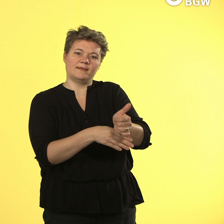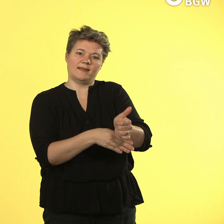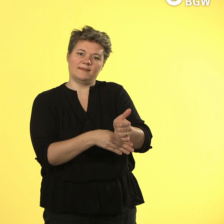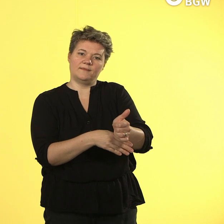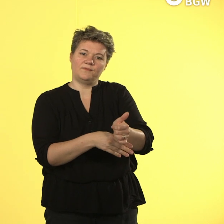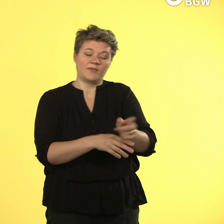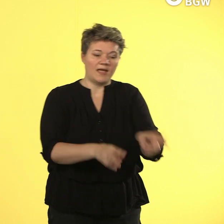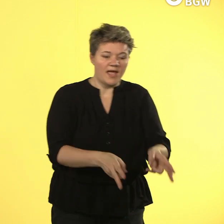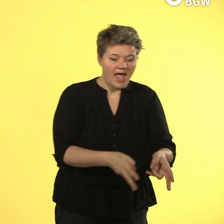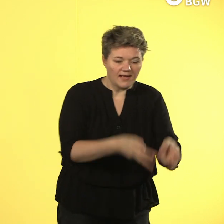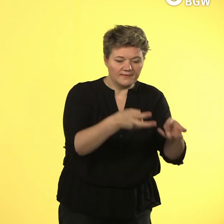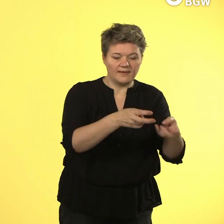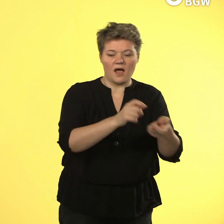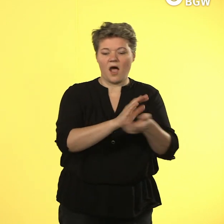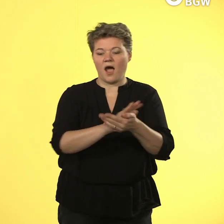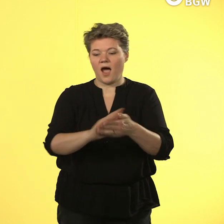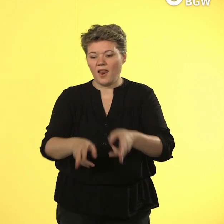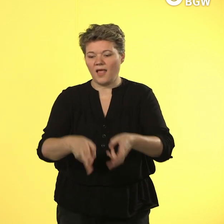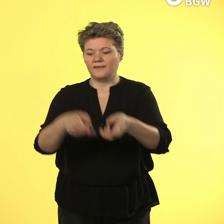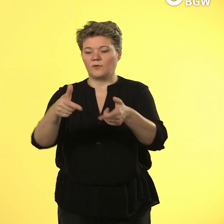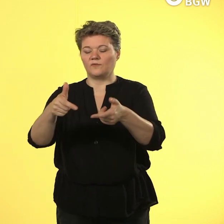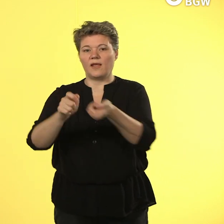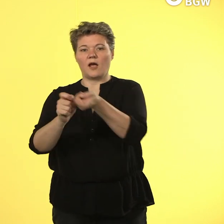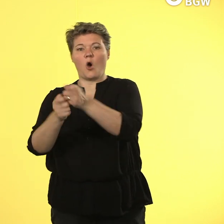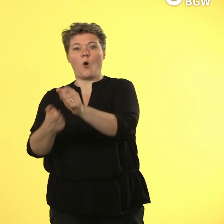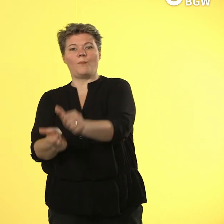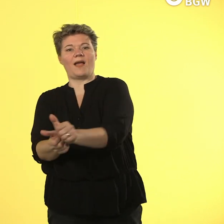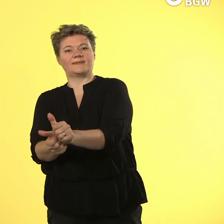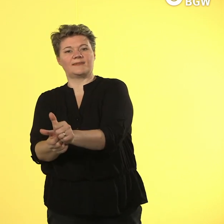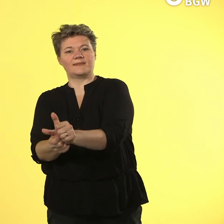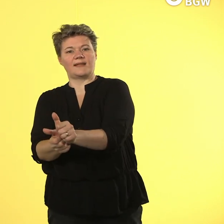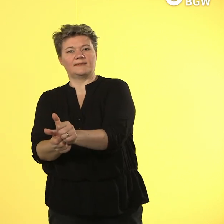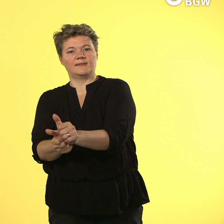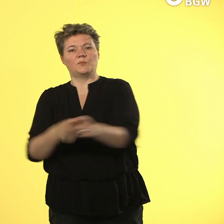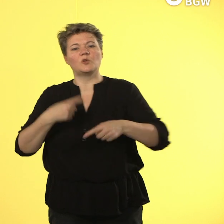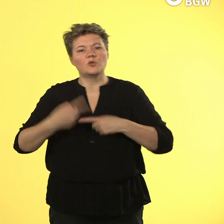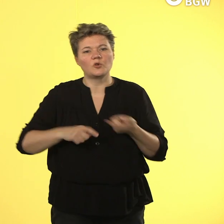etwas beiseitezutreten und zu schauen, wegzukommen von stellvertretenden Entscheidungen